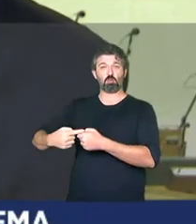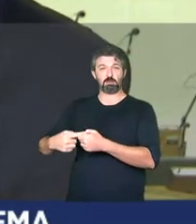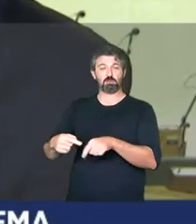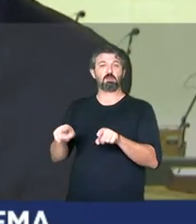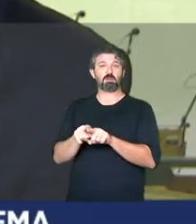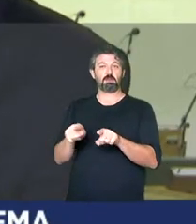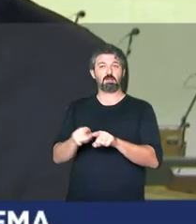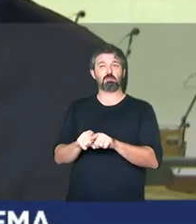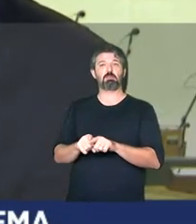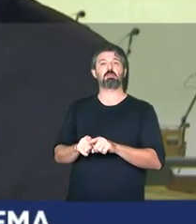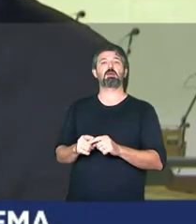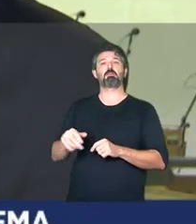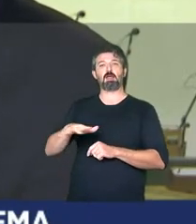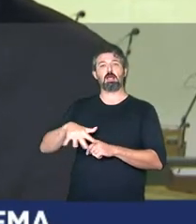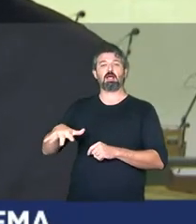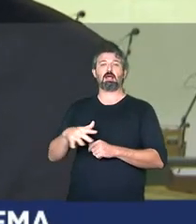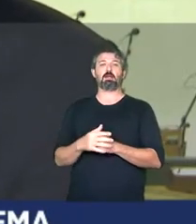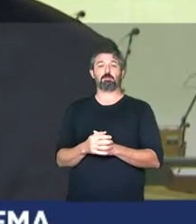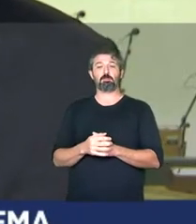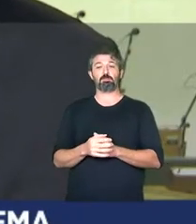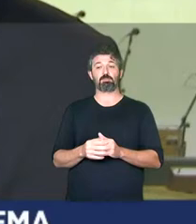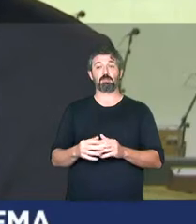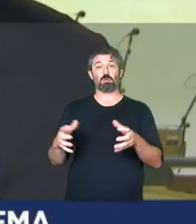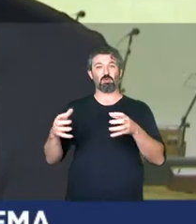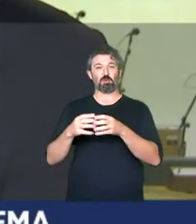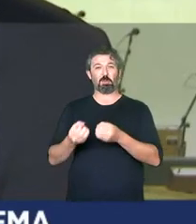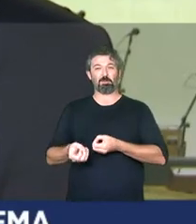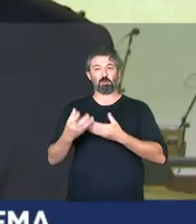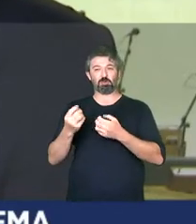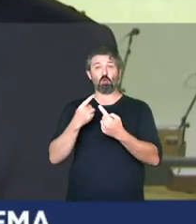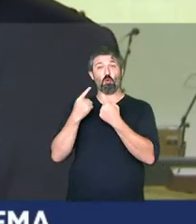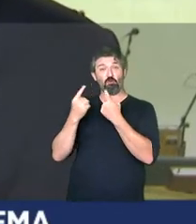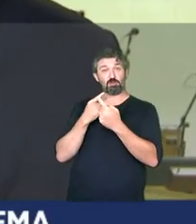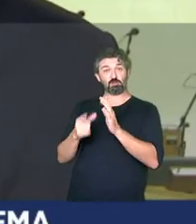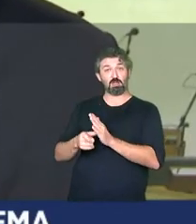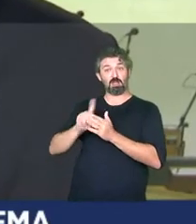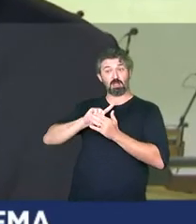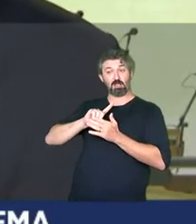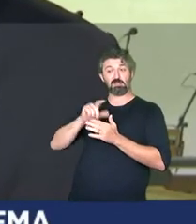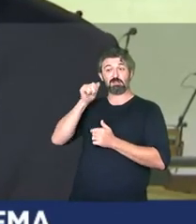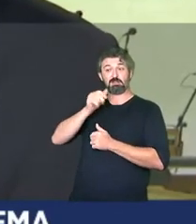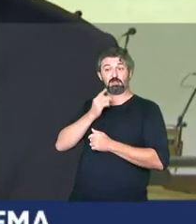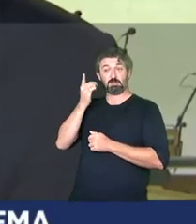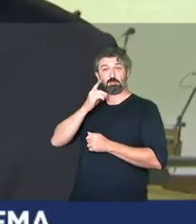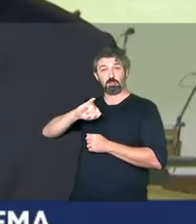DE REAIS DA UNIÃO PARA ESTADOS E MUNICÍPIOS PARA AÇÕES NO SETOR. A NOSSA EQUIPE DE PRODUÇÃO CONVERSOU AGORA HÁ POUCO COM A DEPUTADA